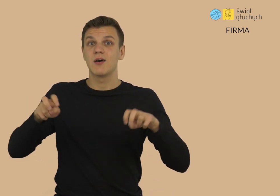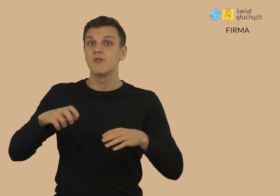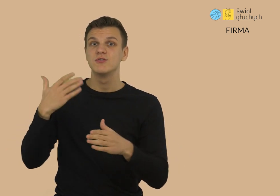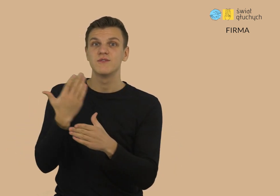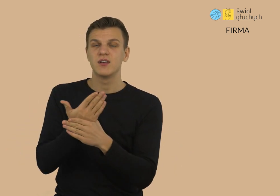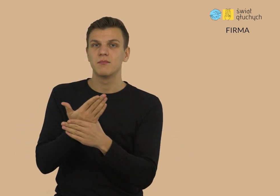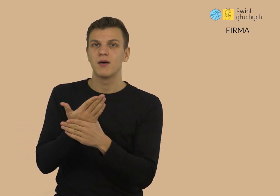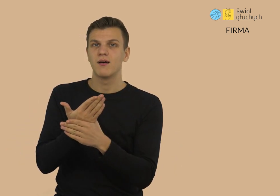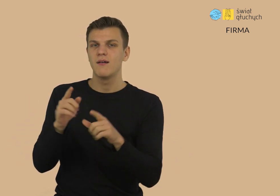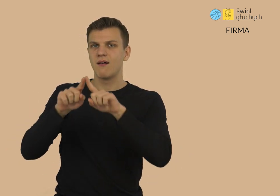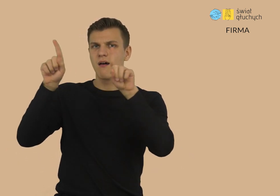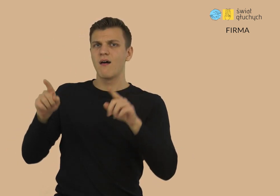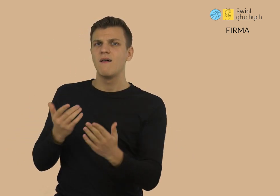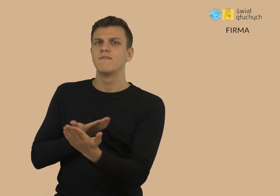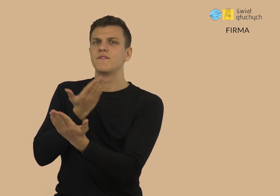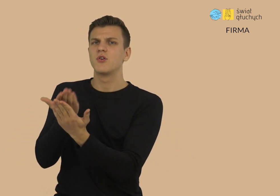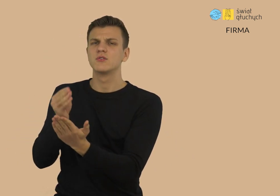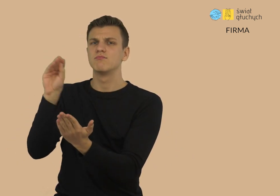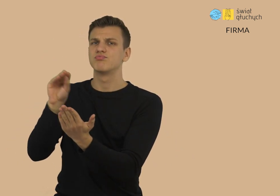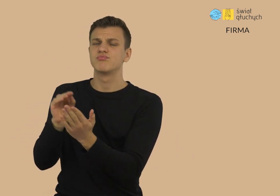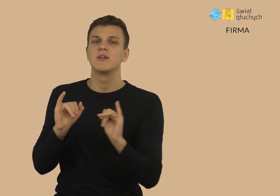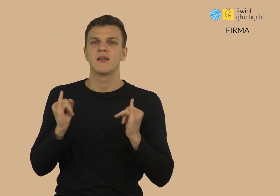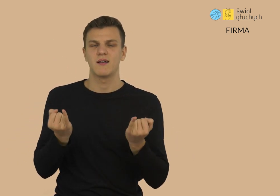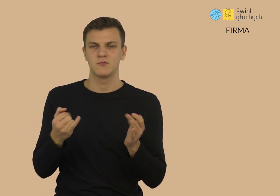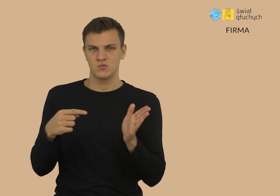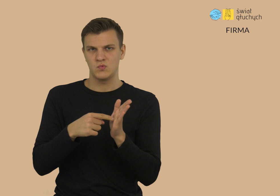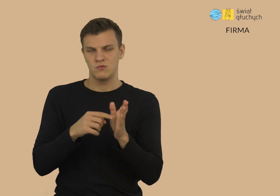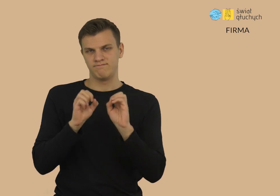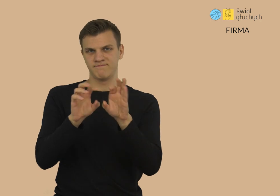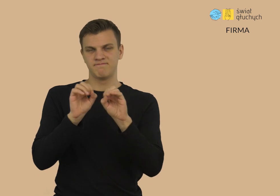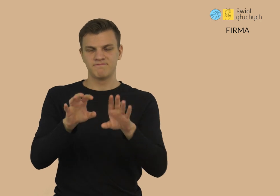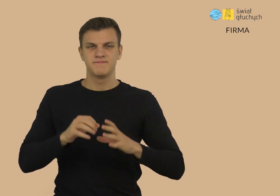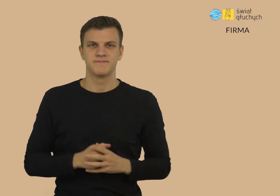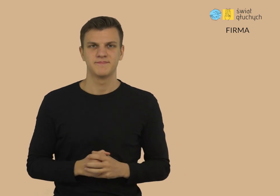w przypadku zakładania firmy.